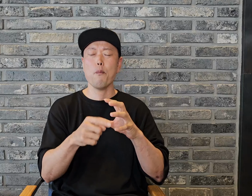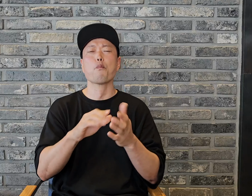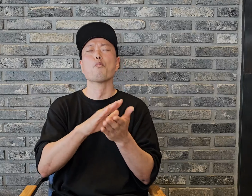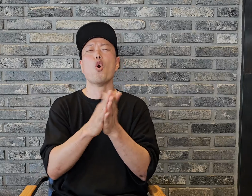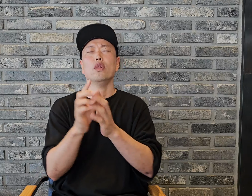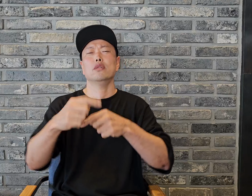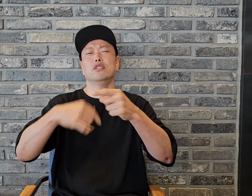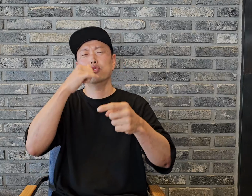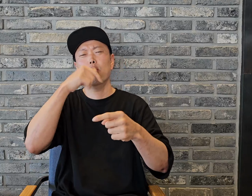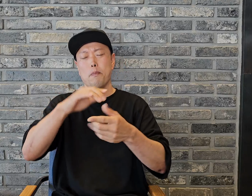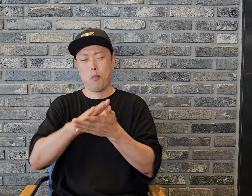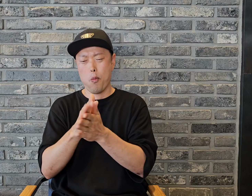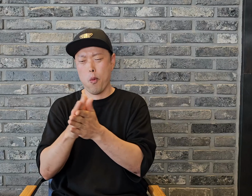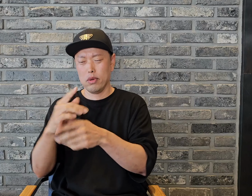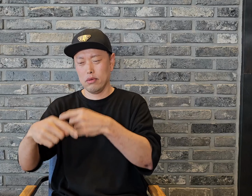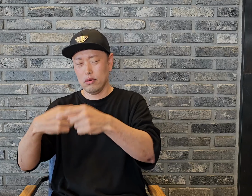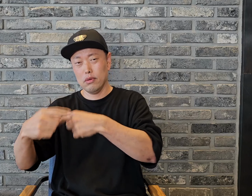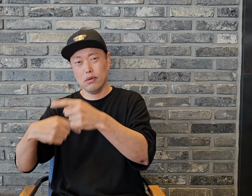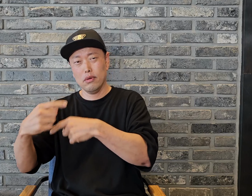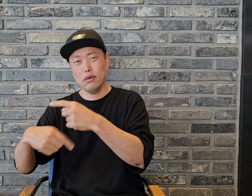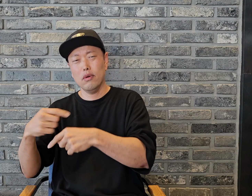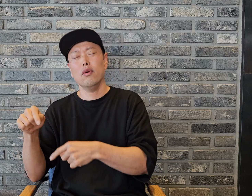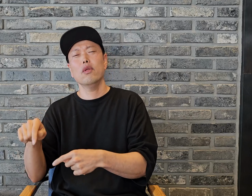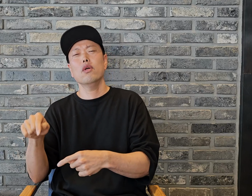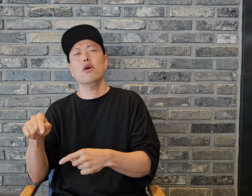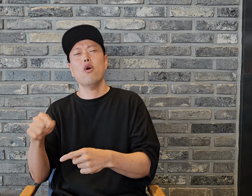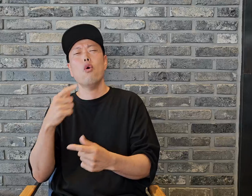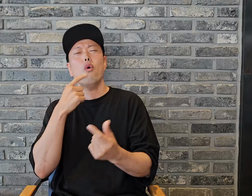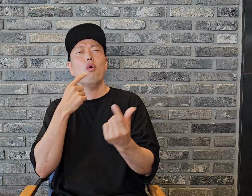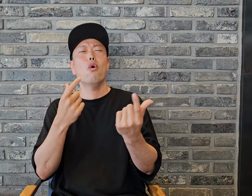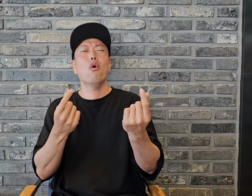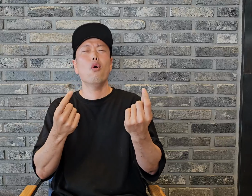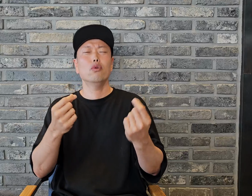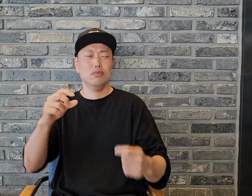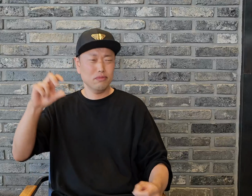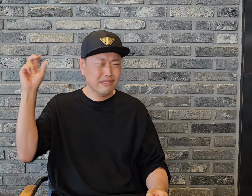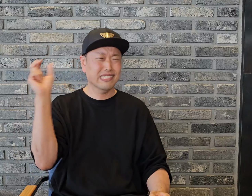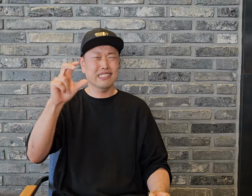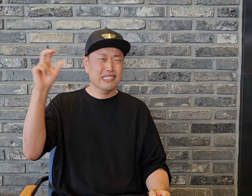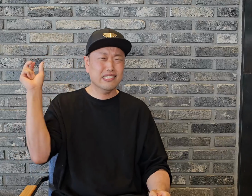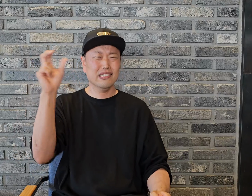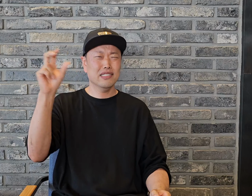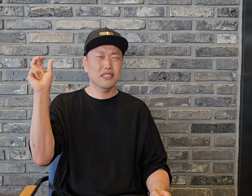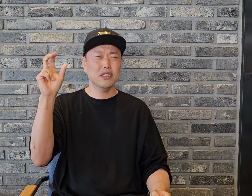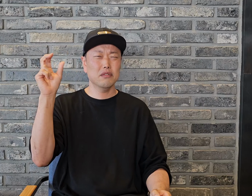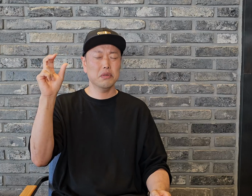Versuchen Sie auch, Ihre Gebärdensprache zu ändern.